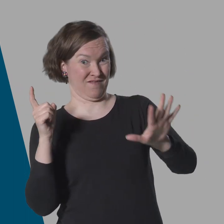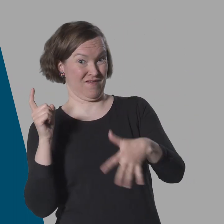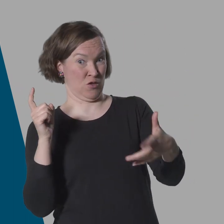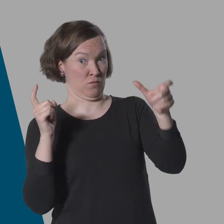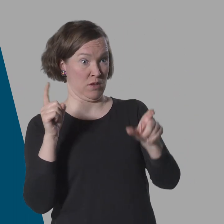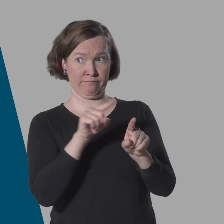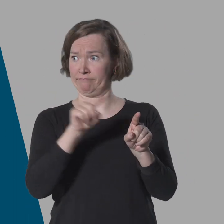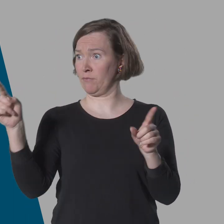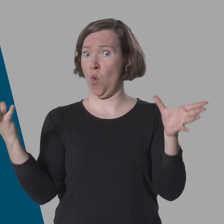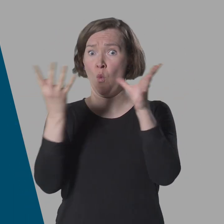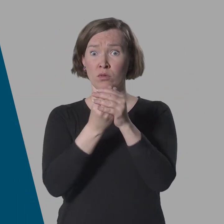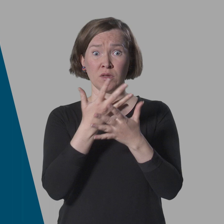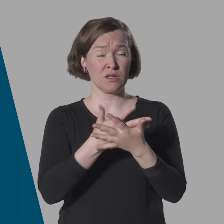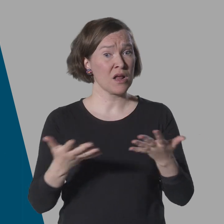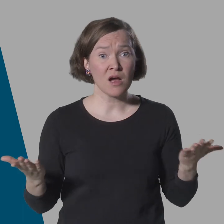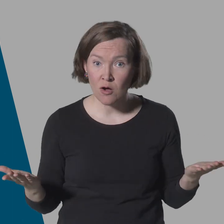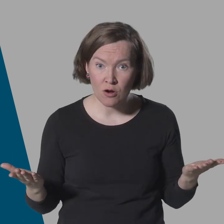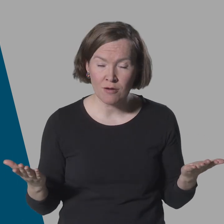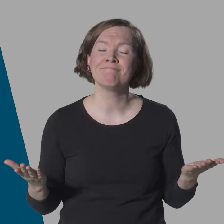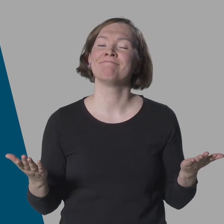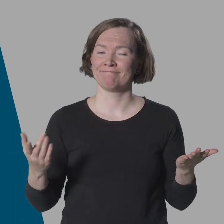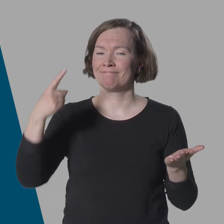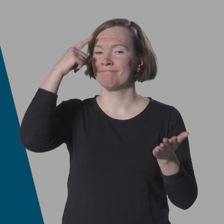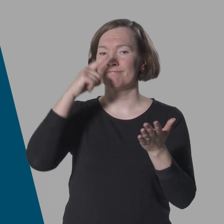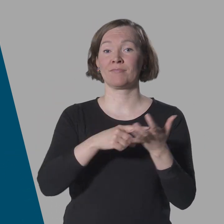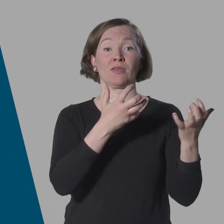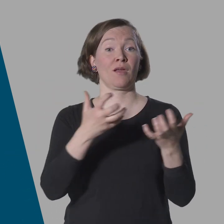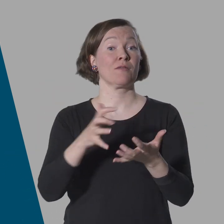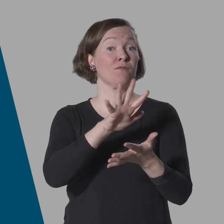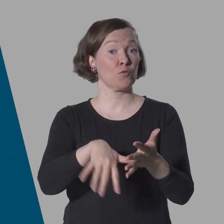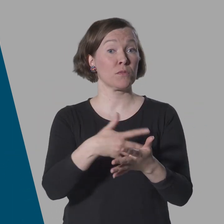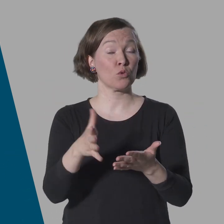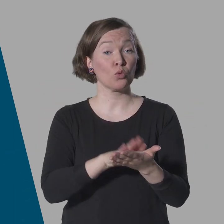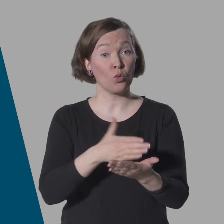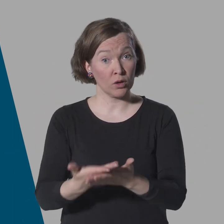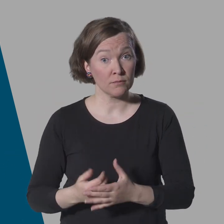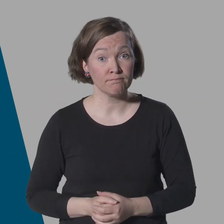tai koulun väellä ja viittomakielisellä lapsella ei ole yhteistä kieltä.